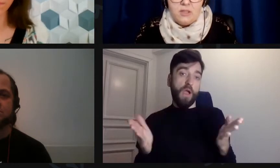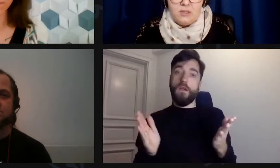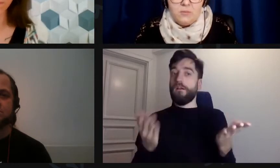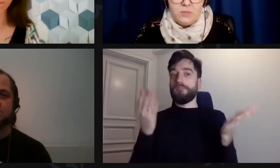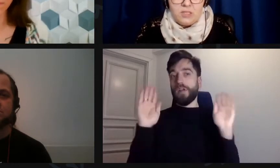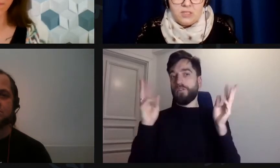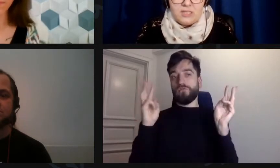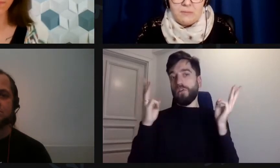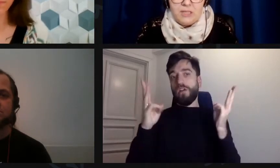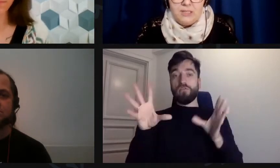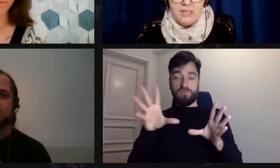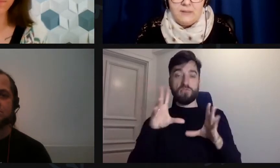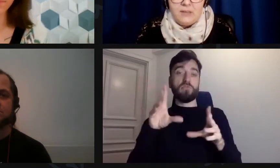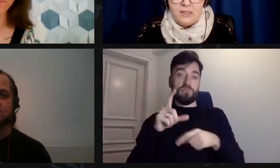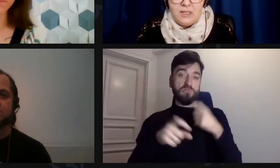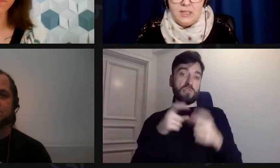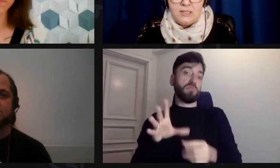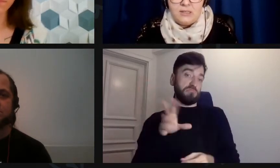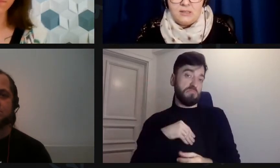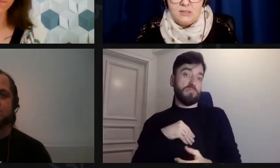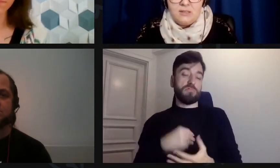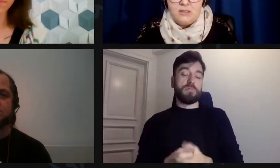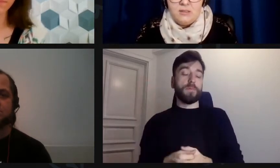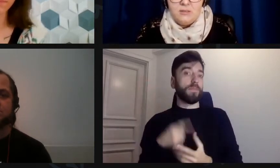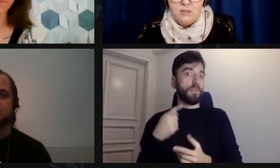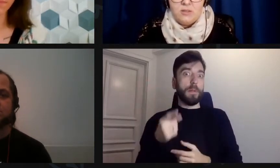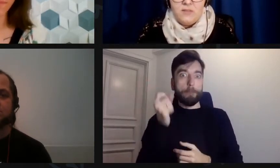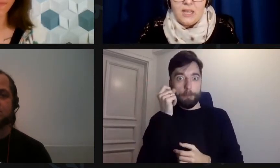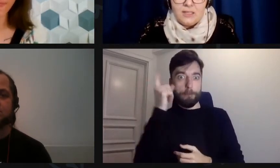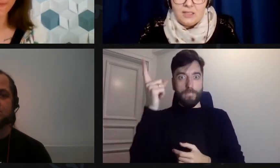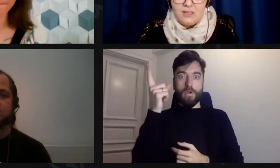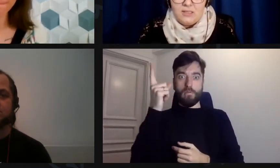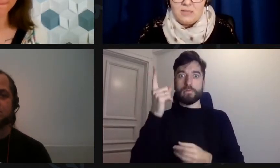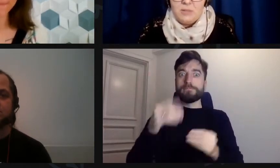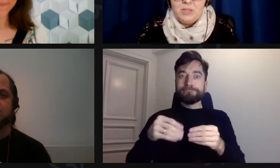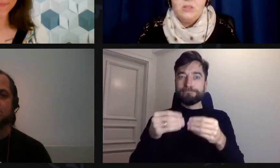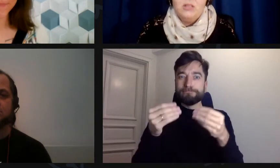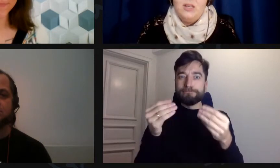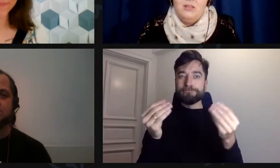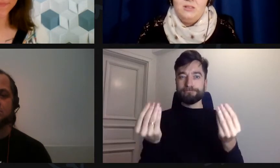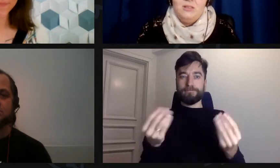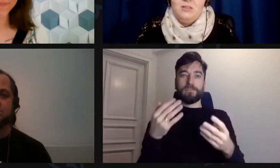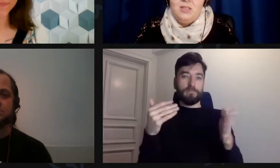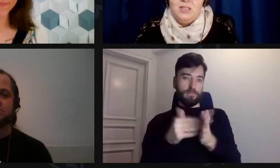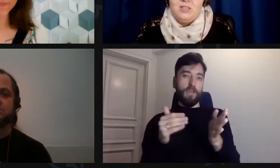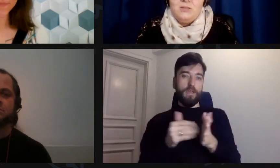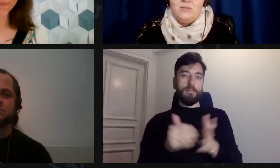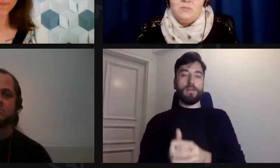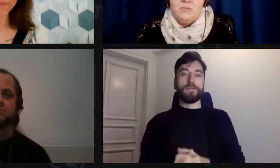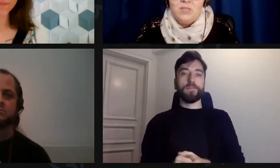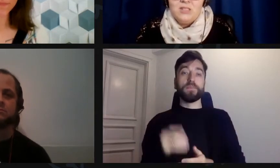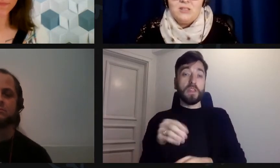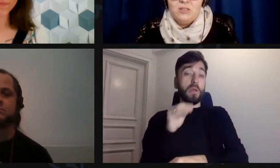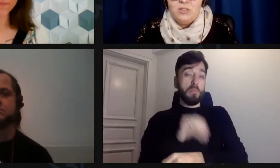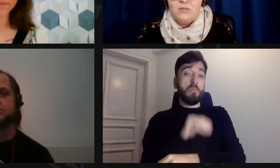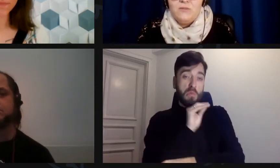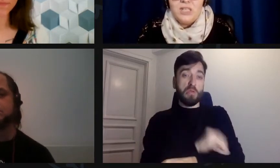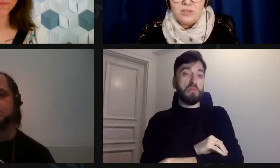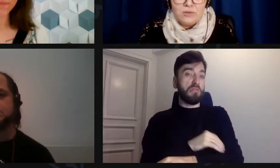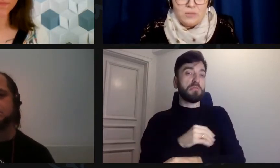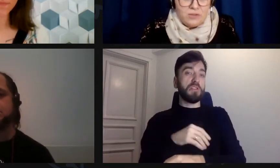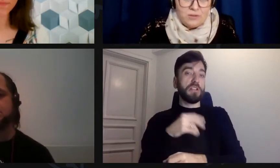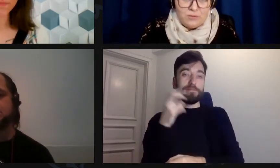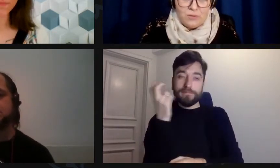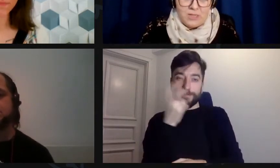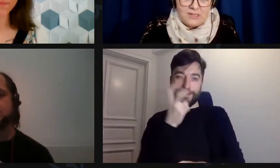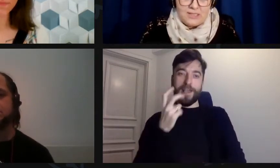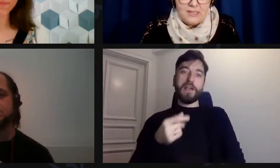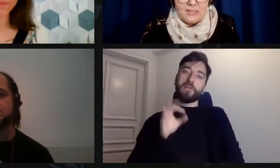Myślę, że sam idea jest warta rozwijania i sama metoda też jest dość wdzięczną metodą do pracy.